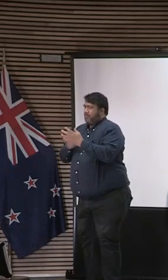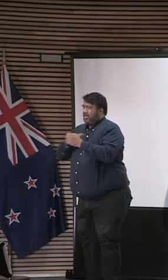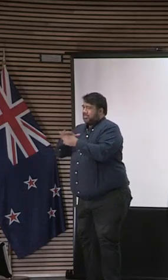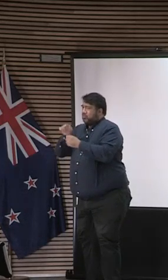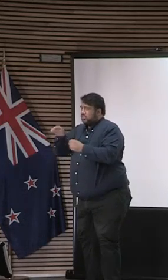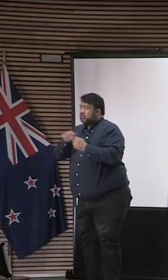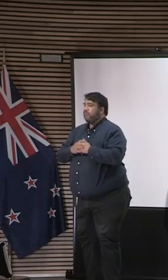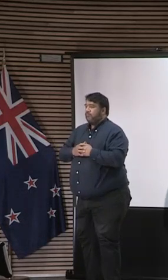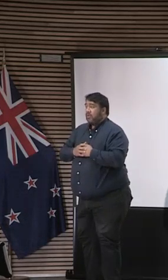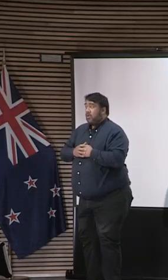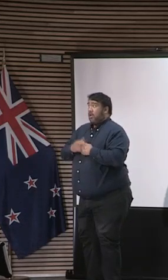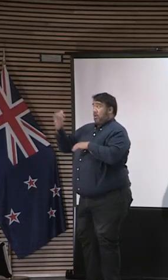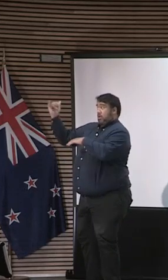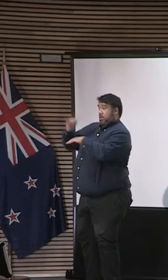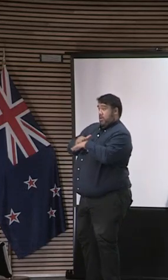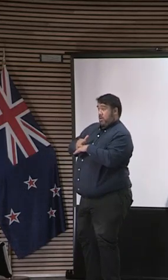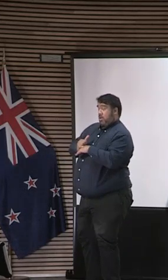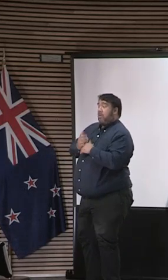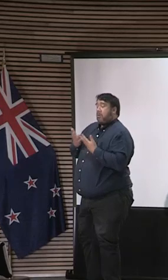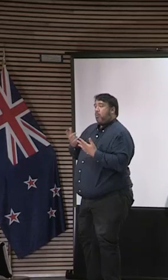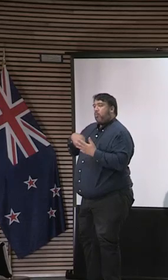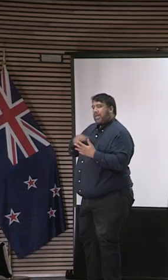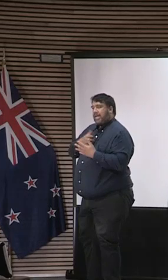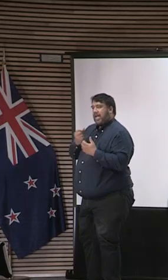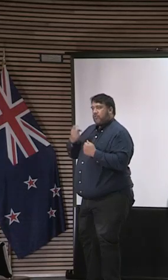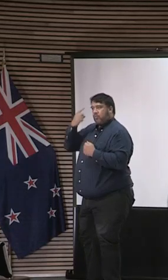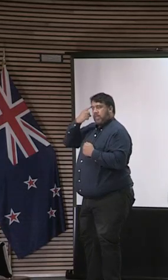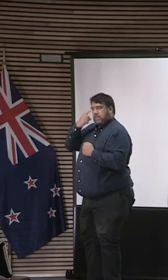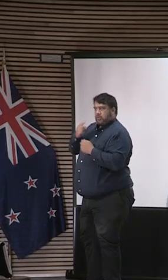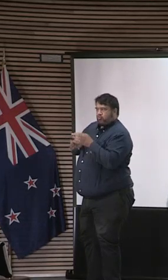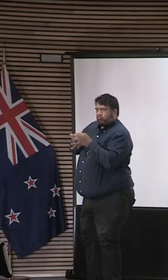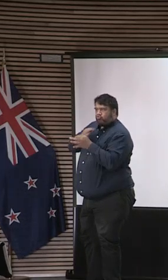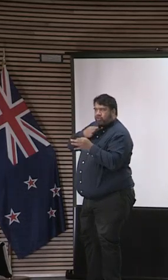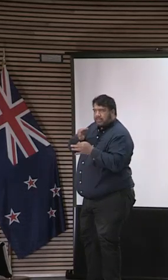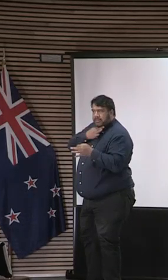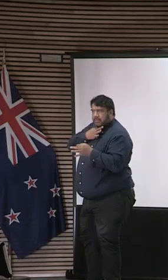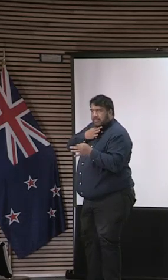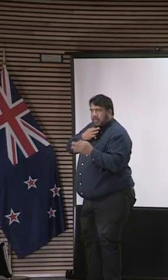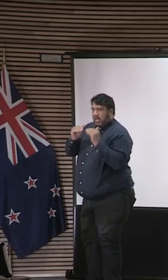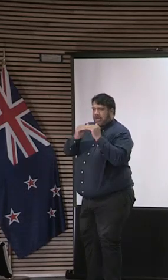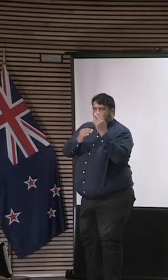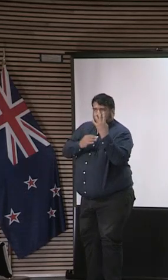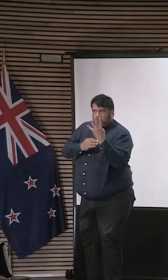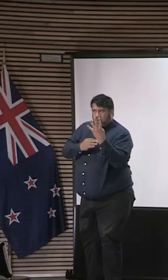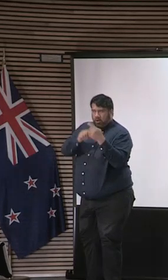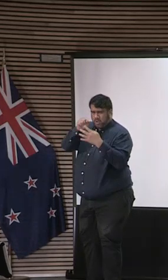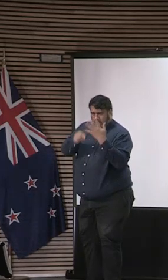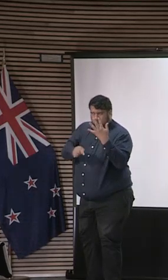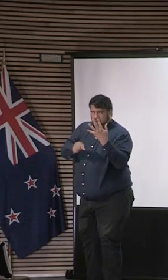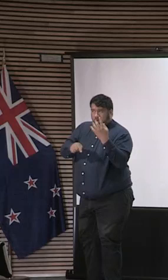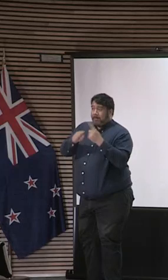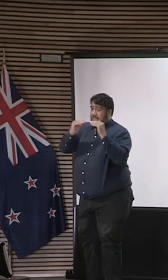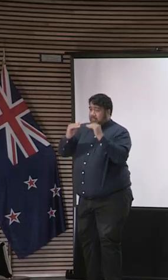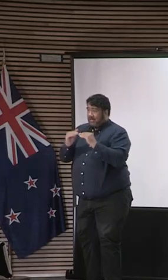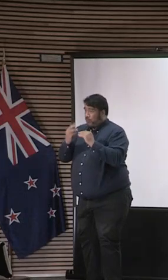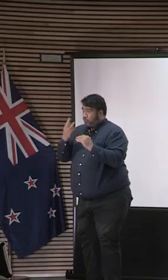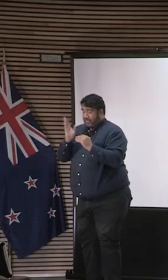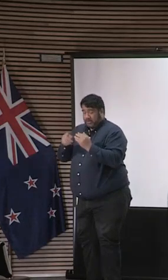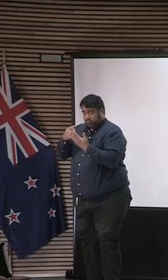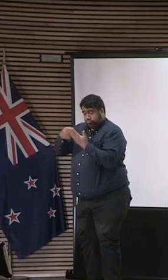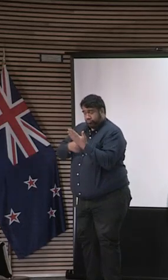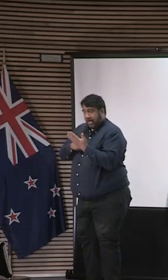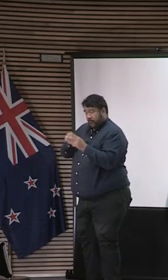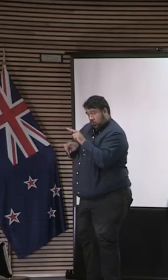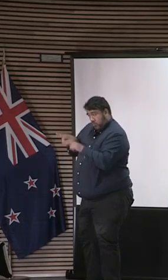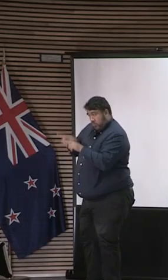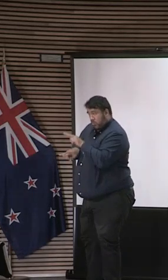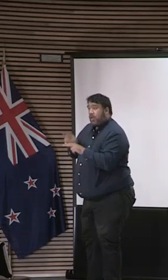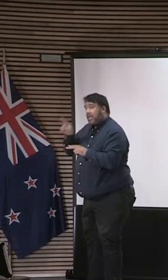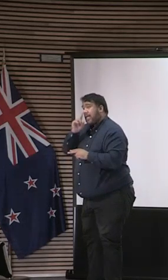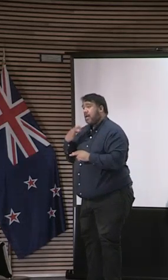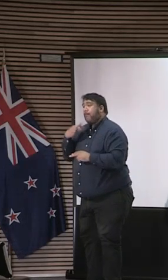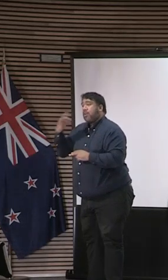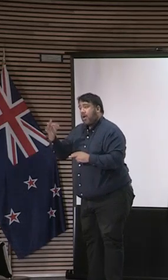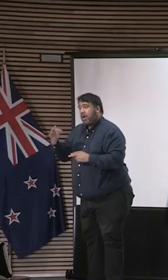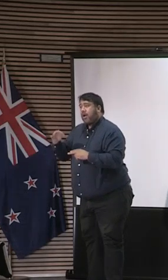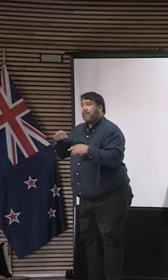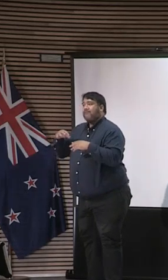mai ana ki te motu. Ka